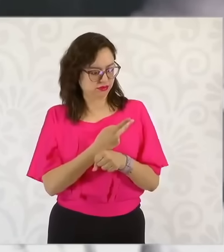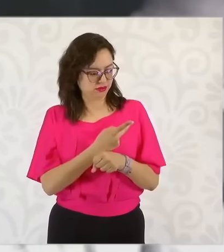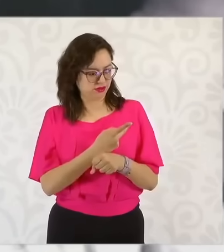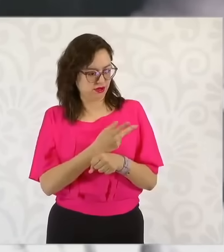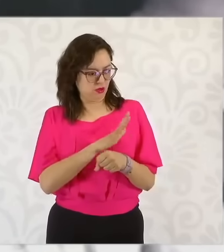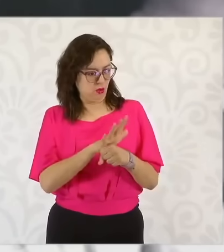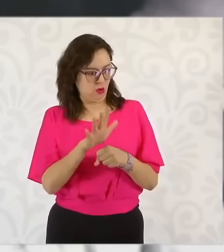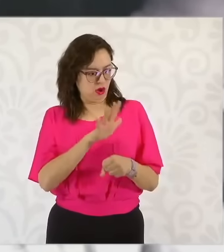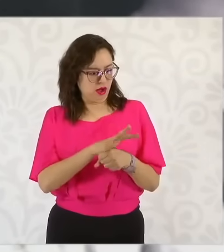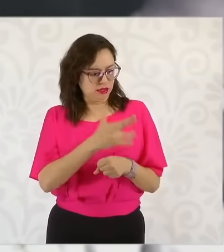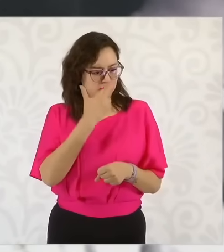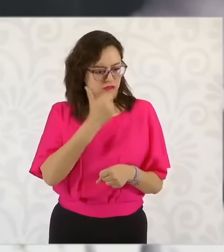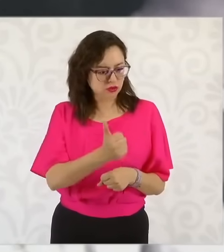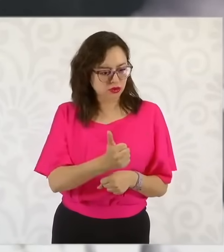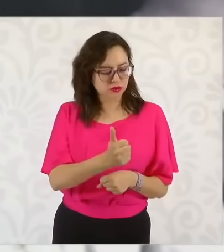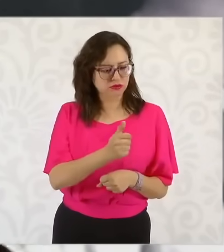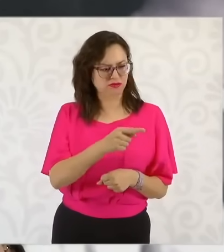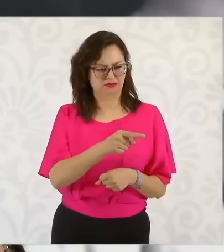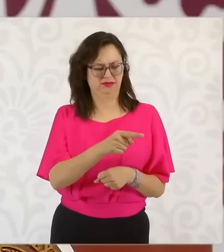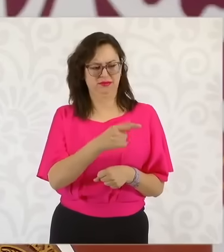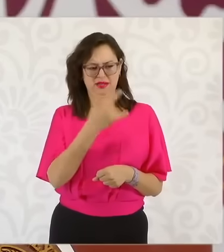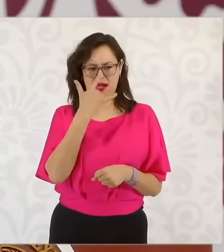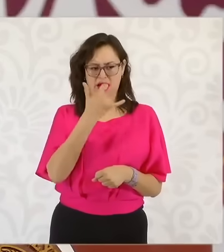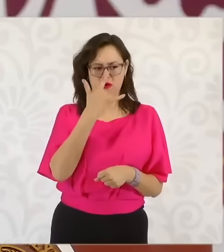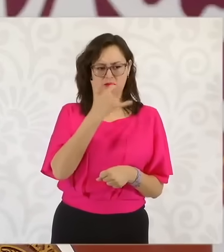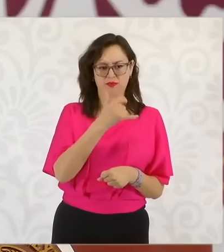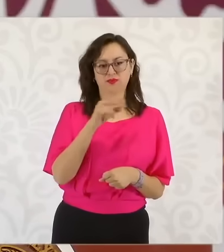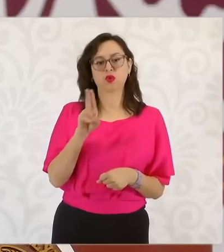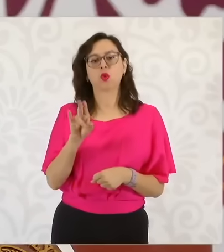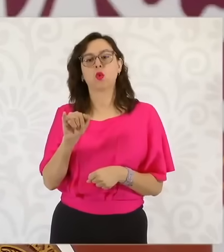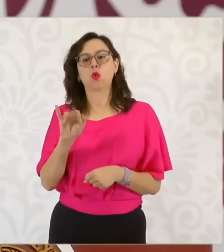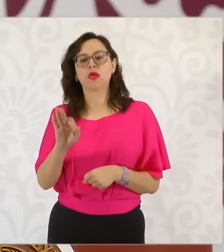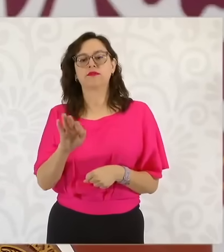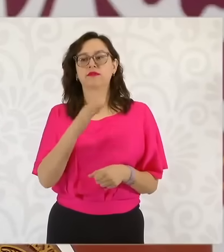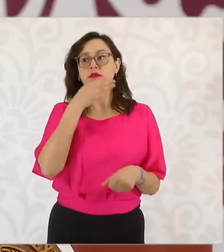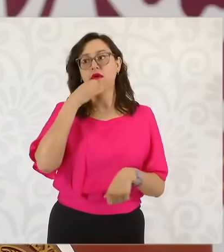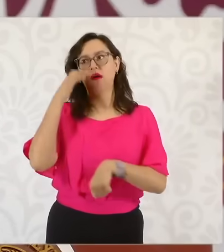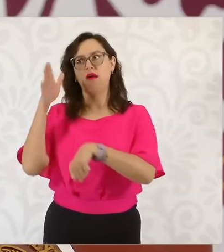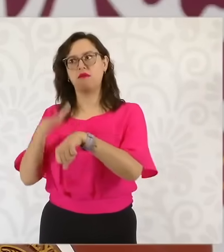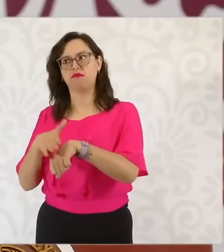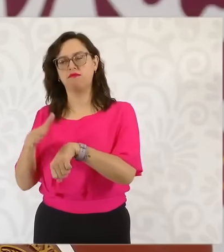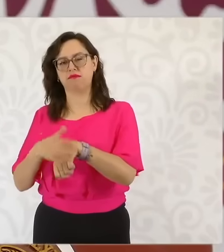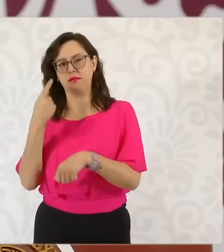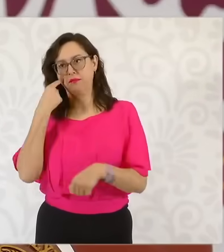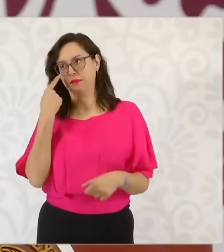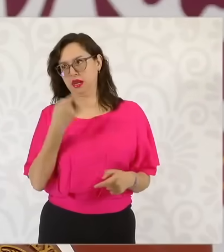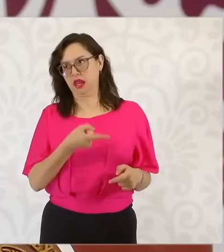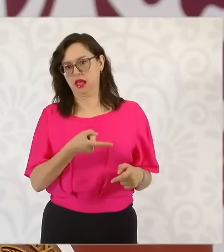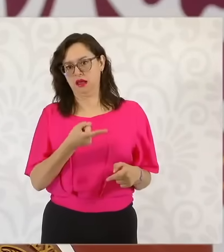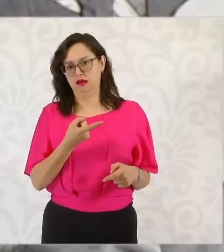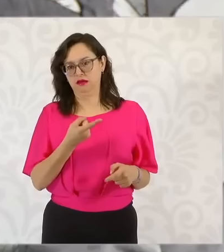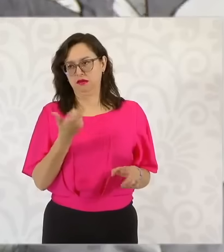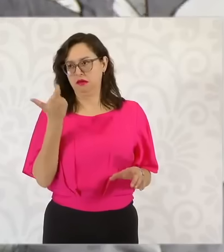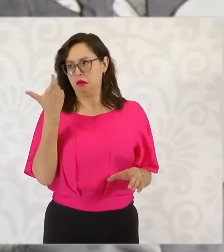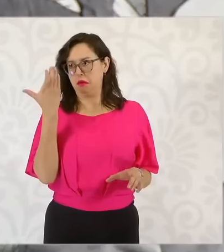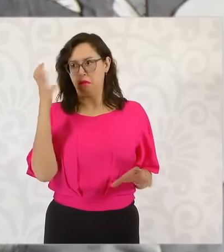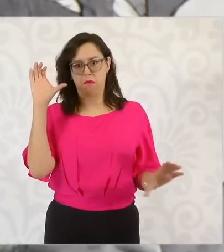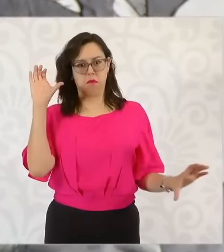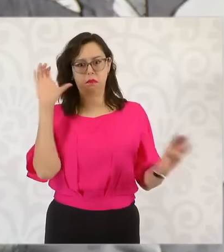el propósito de que se organice mejor la información y se pueda prevenir el lavado